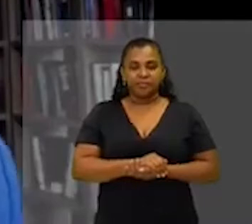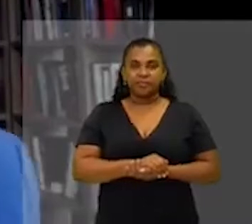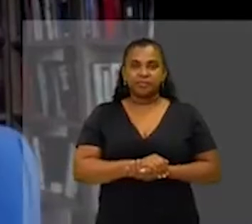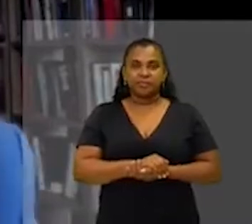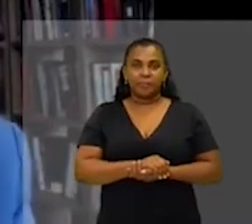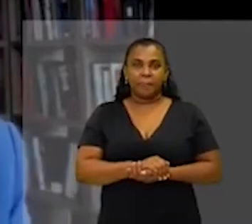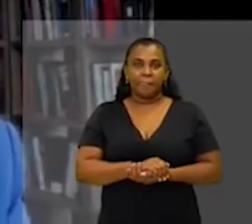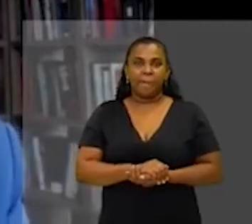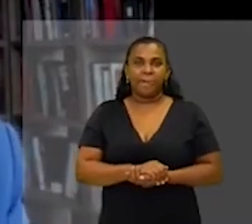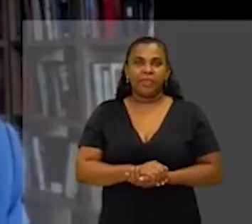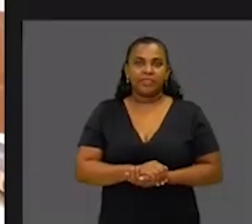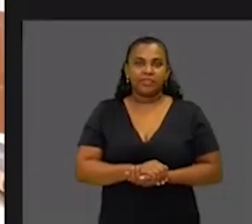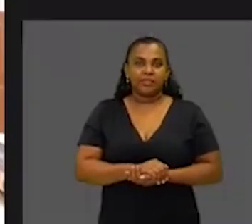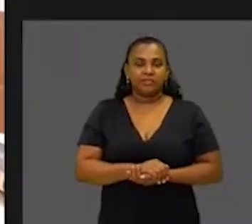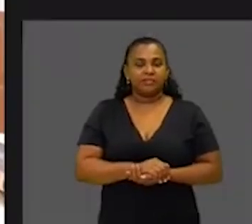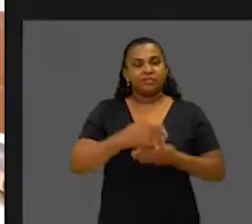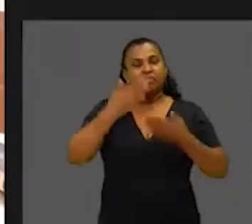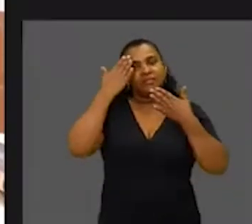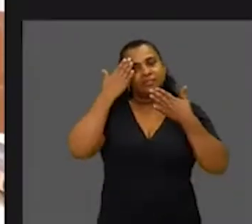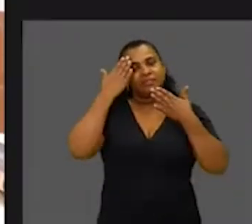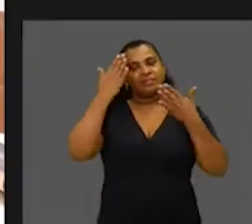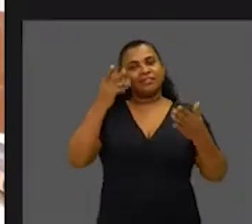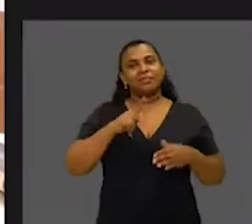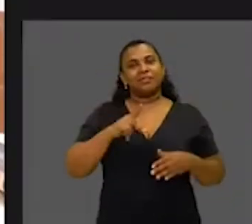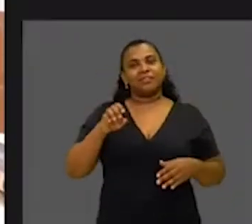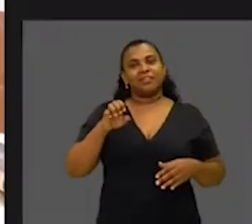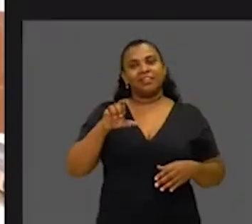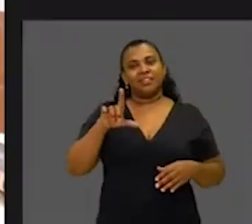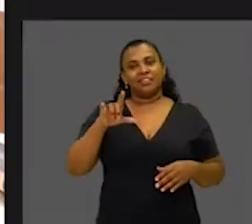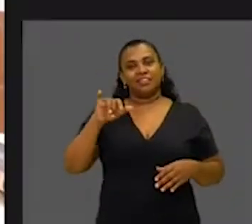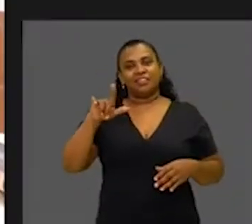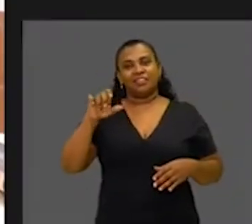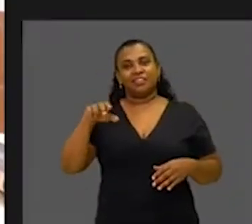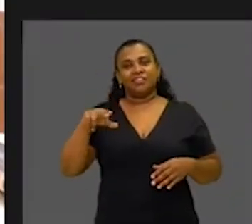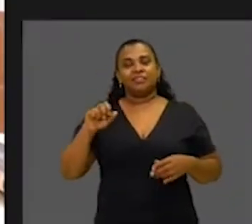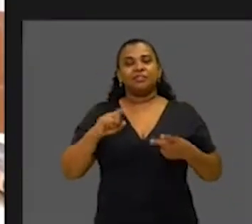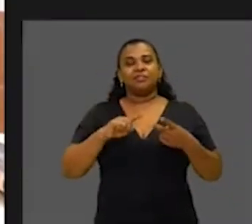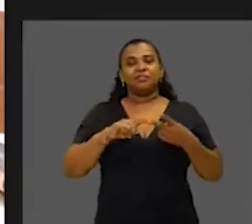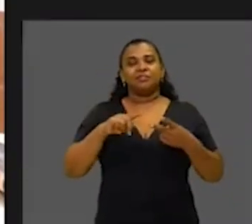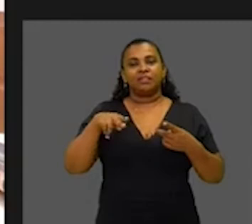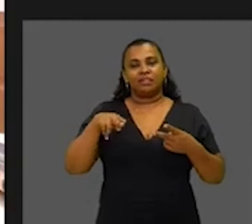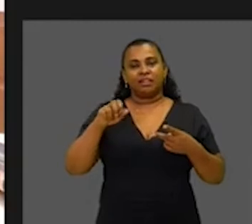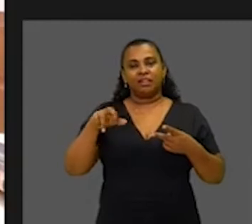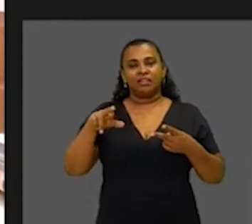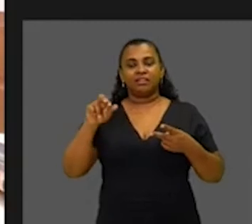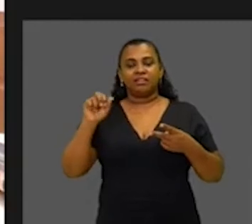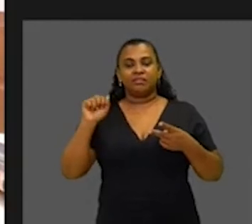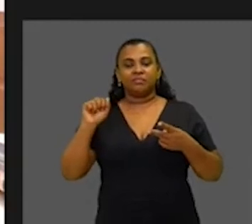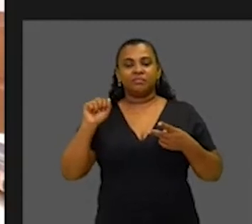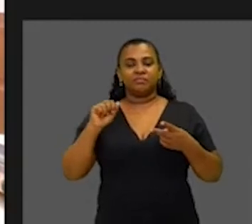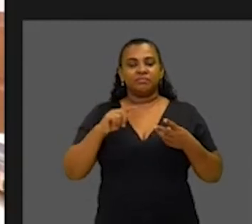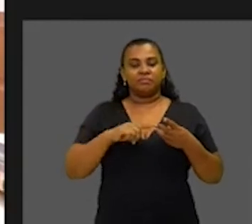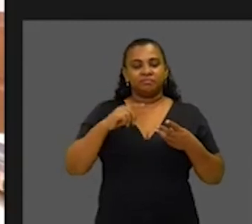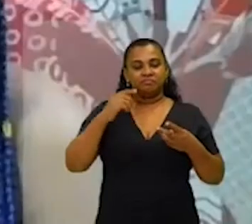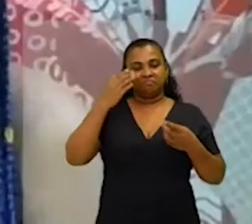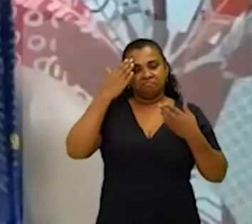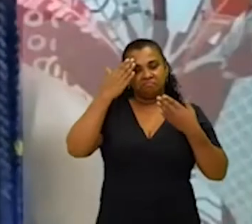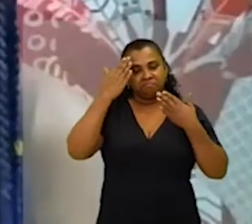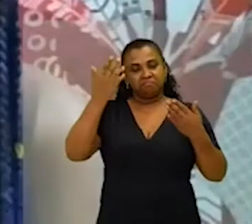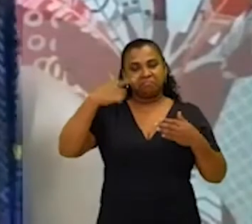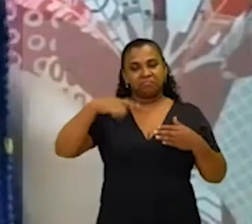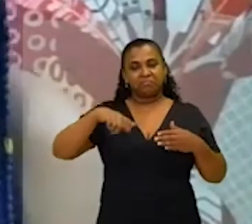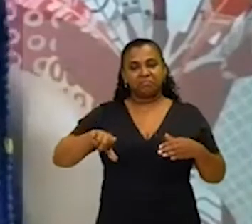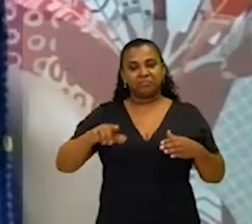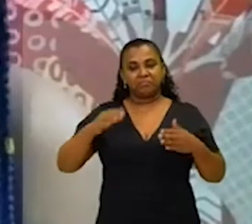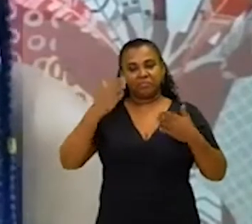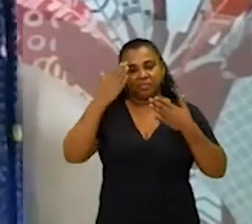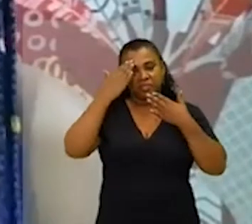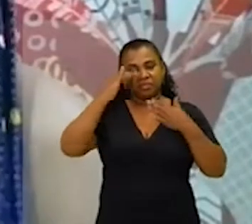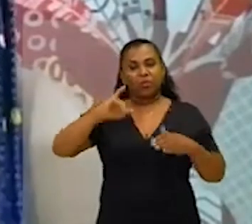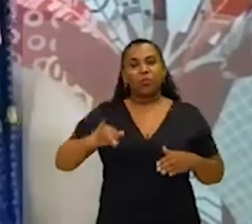bom obrigada professora Edilene concessionária eu queria primeiramente agradecer né oportunidade de